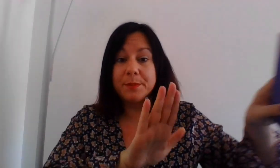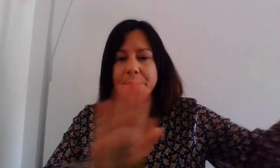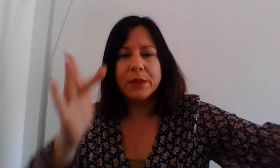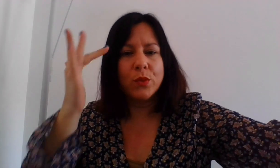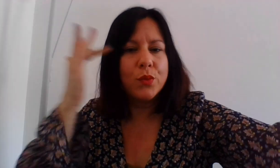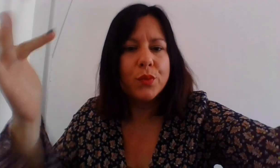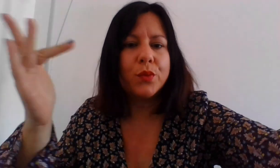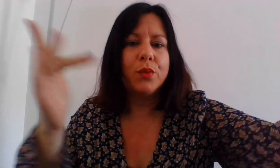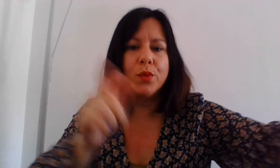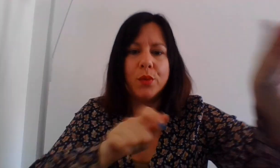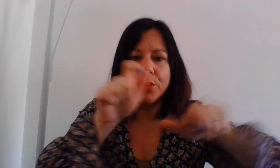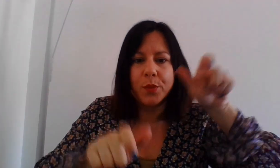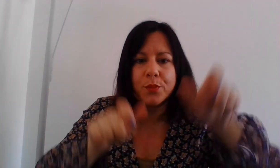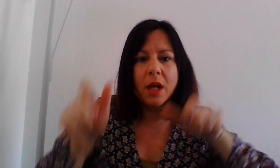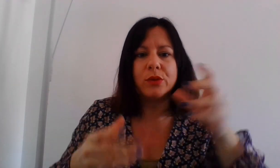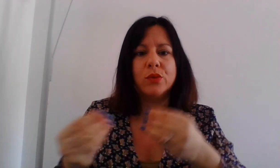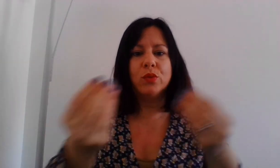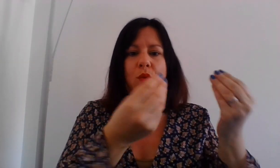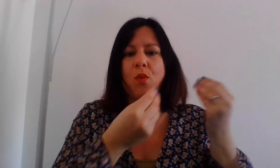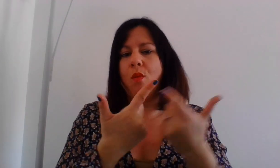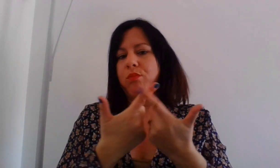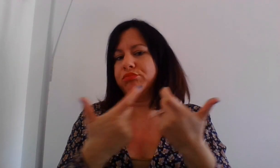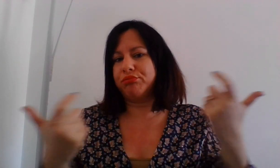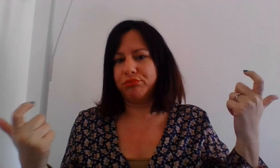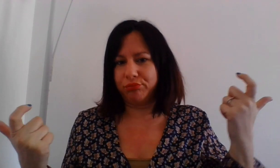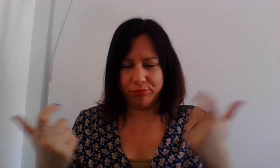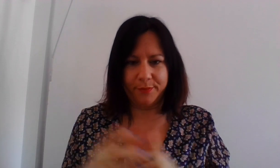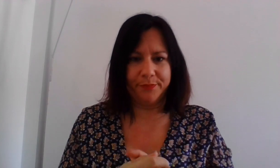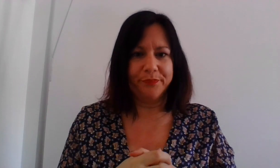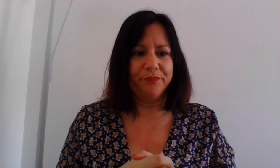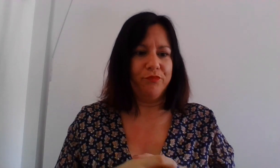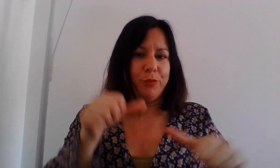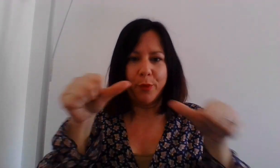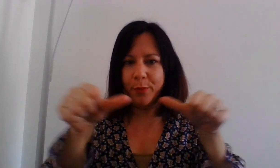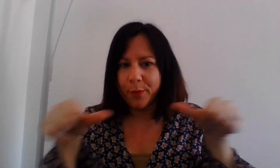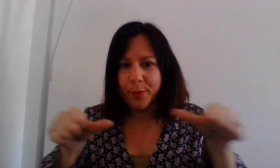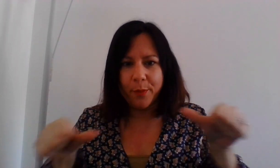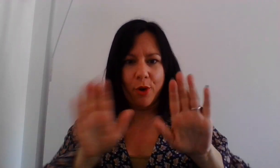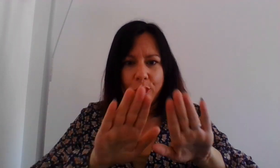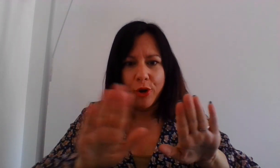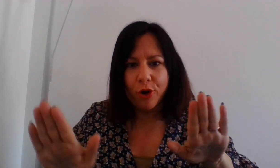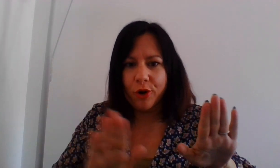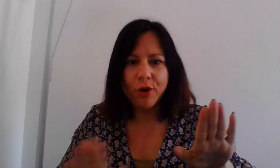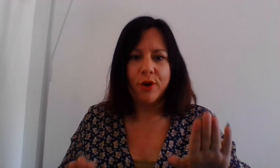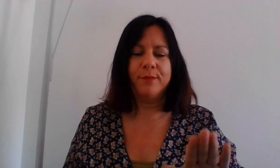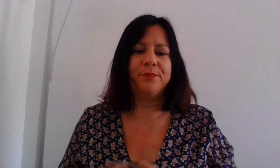On y trouve les cultures, les gens, etc. C'est un puzzle que l'on peut coller.